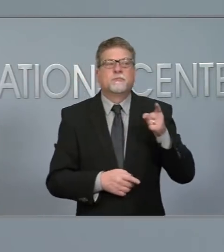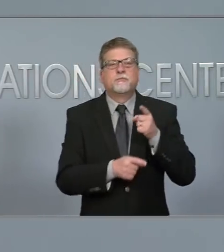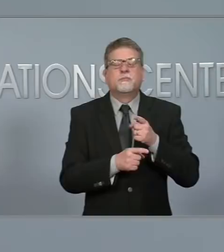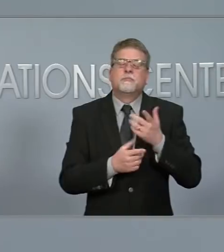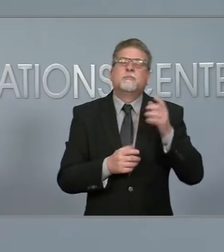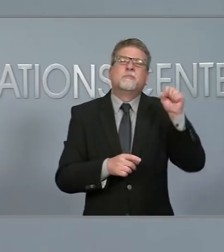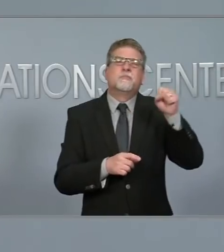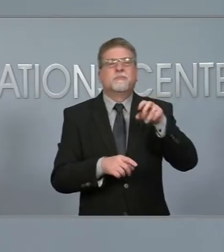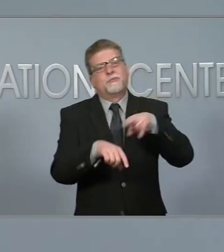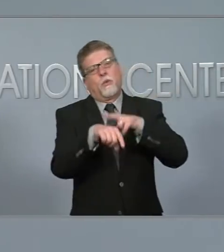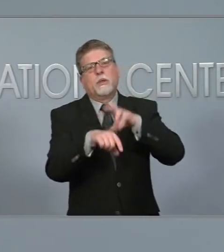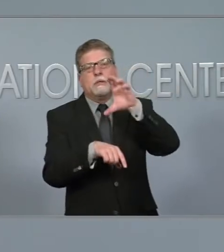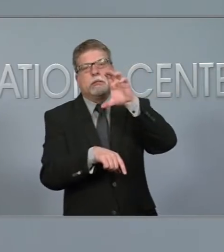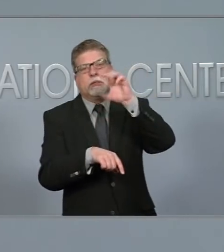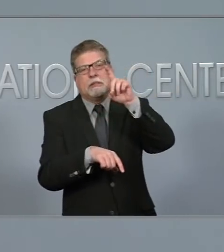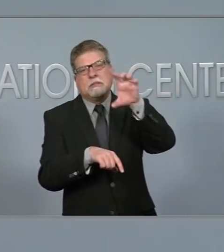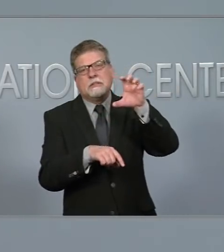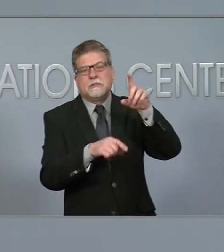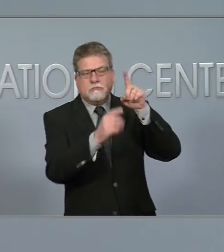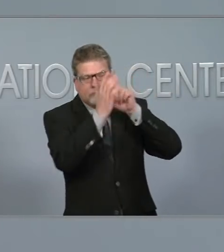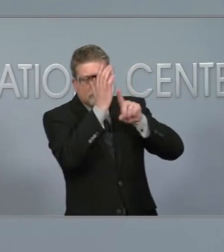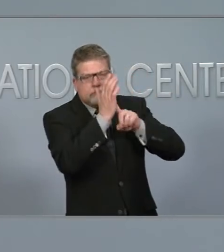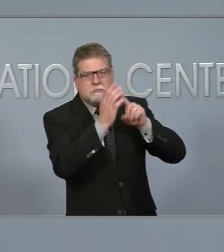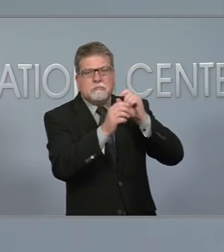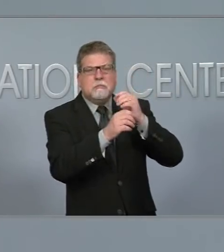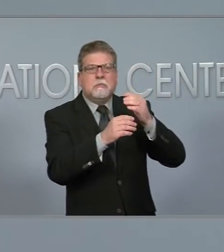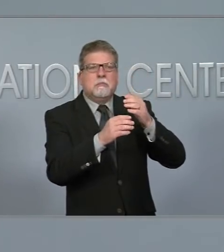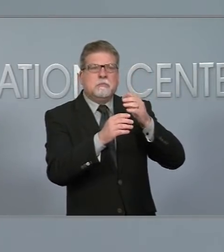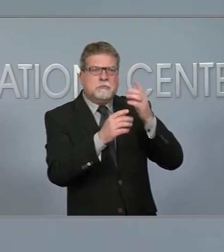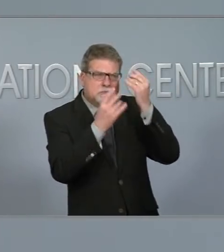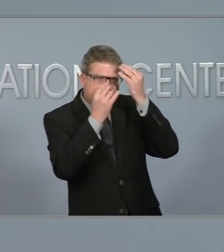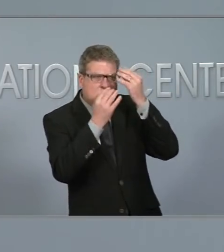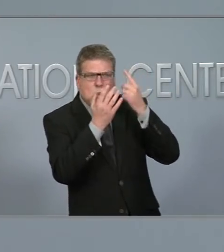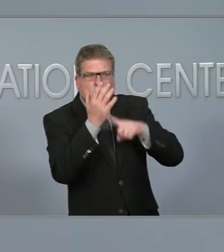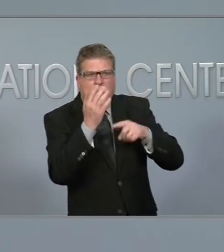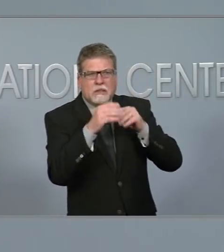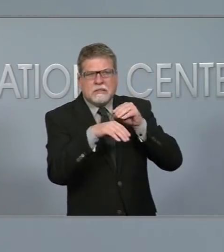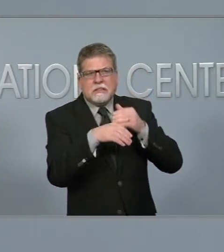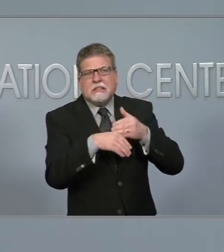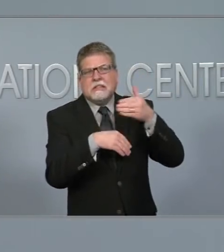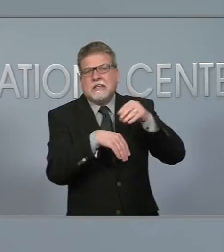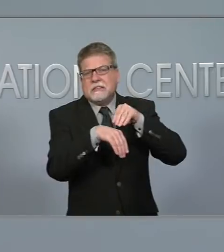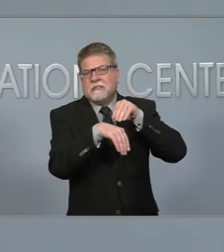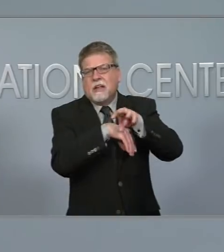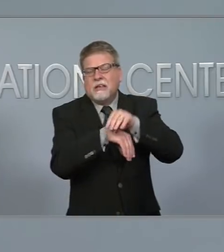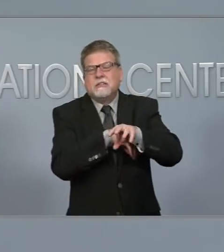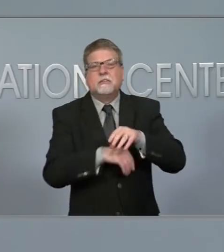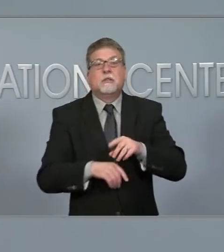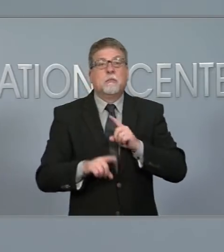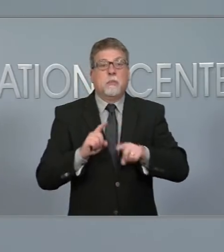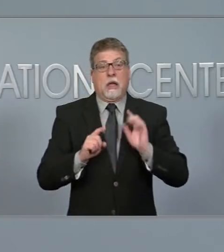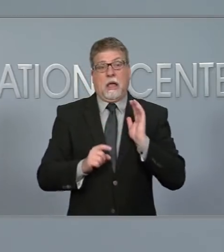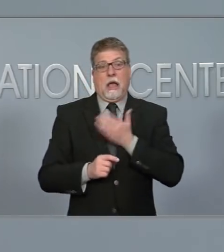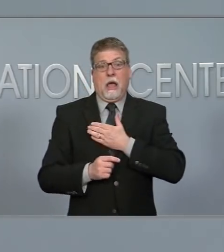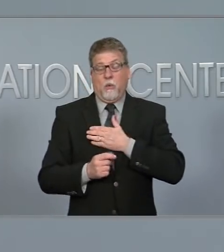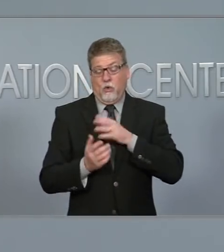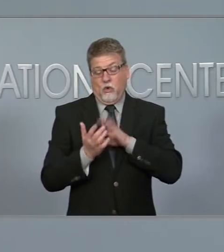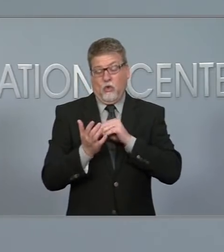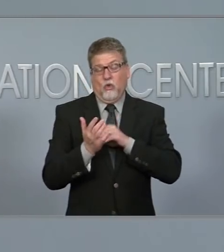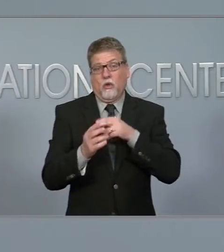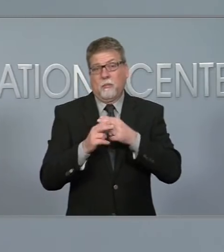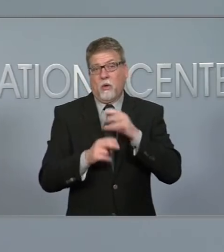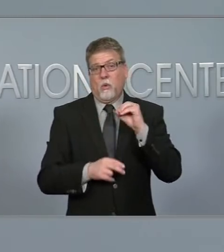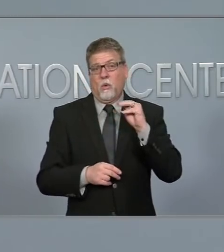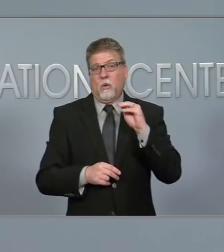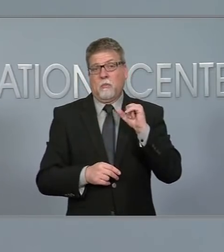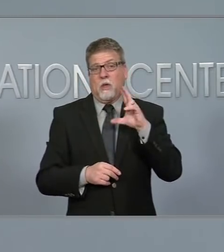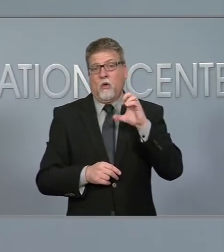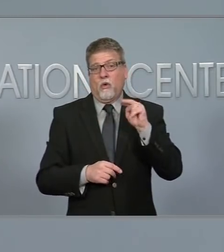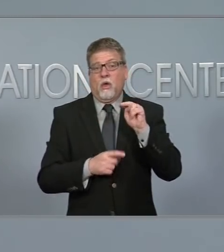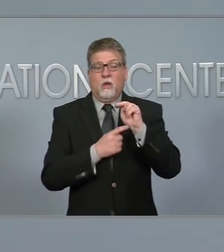cuenta todas los diversos